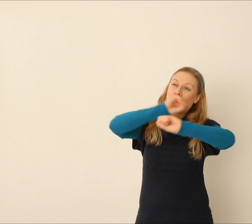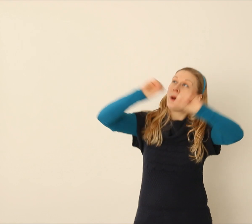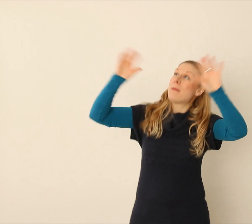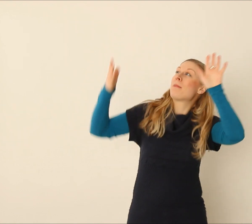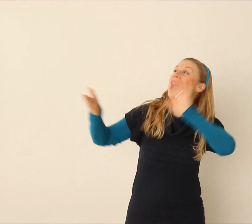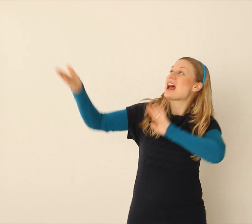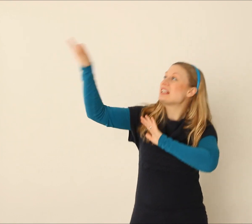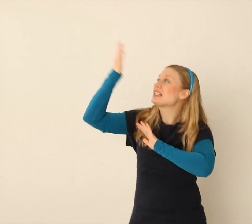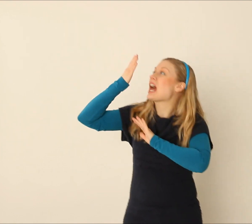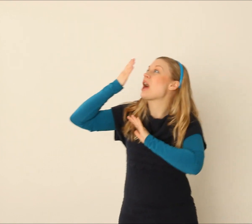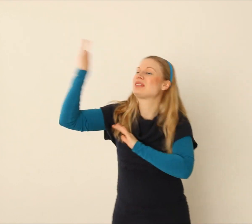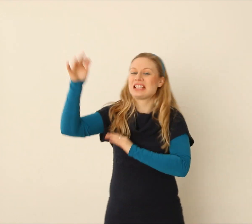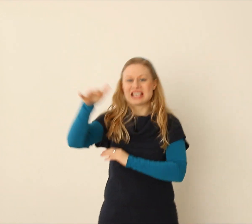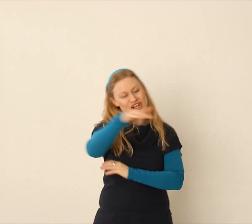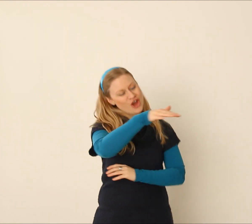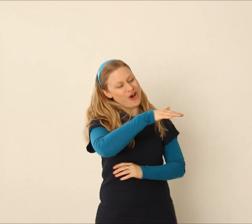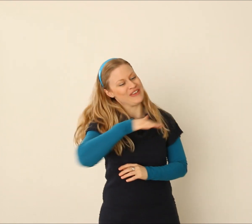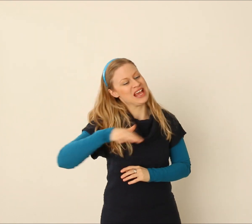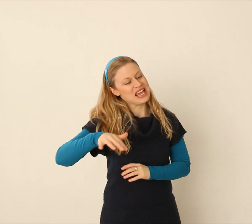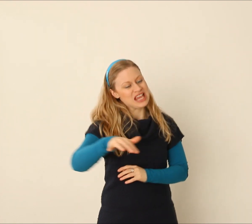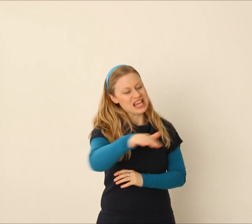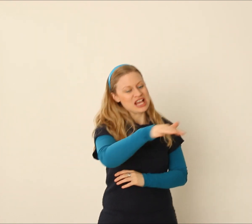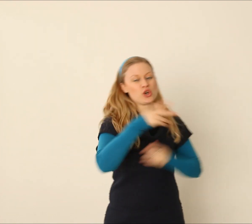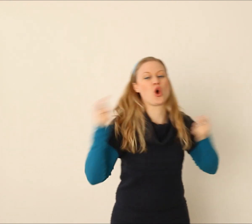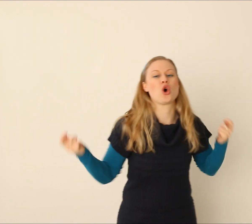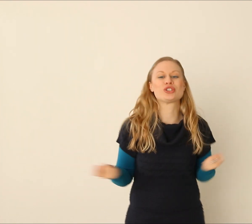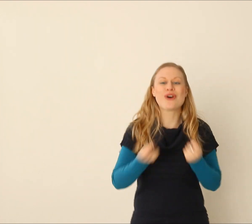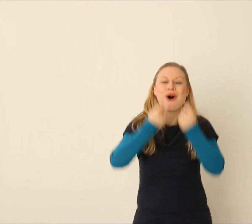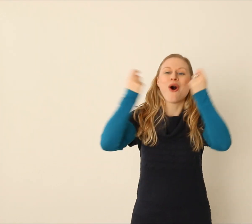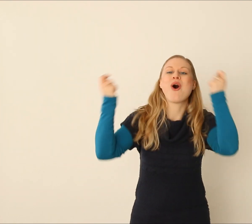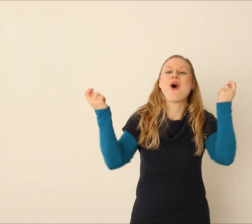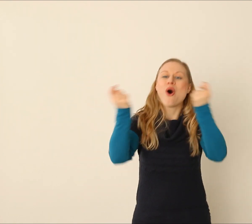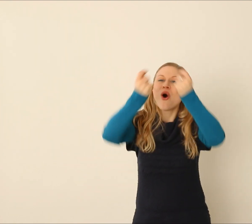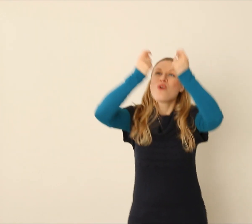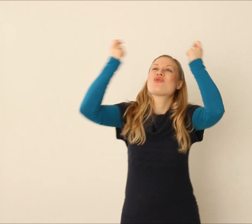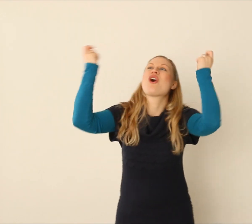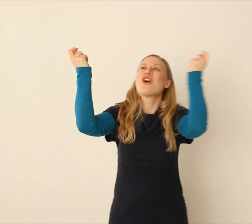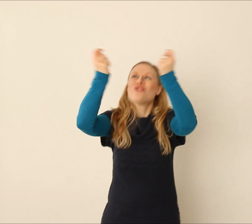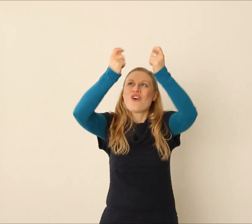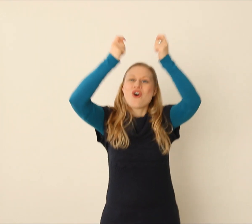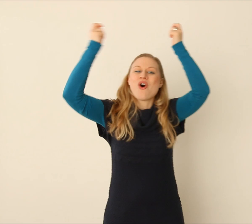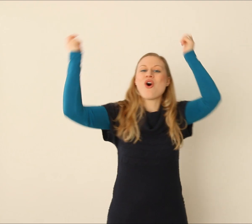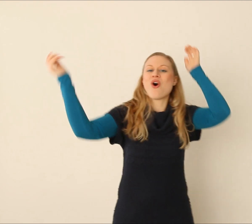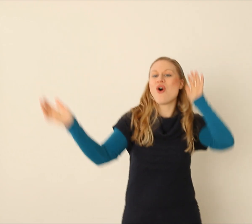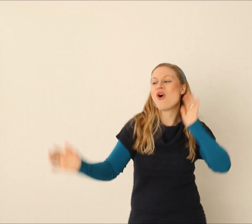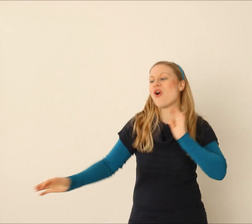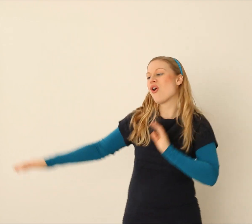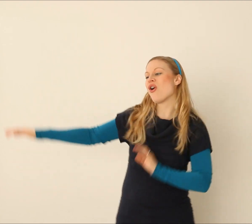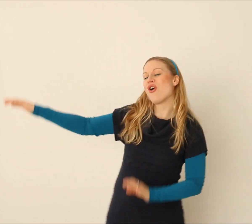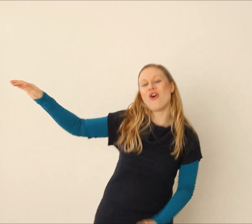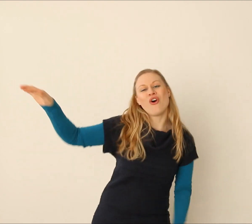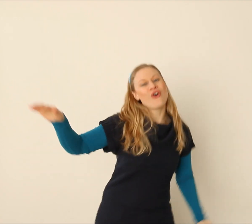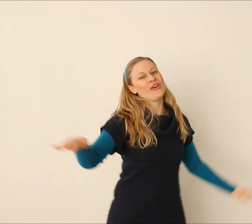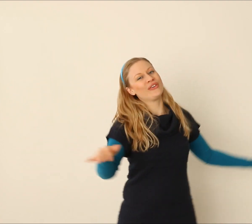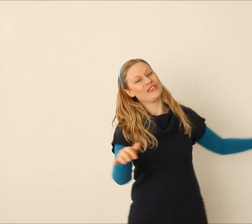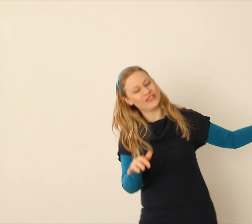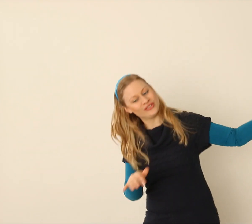Prijs Hem, die de wereld overwon.